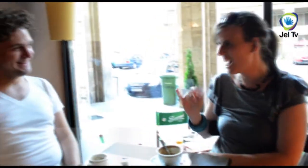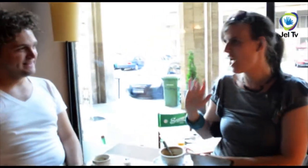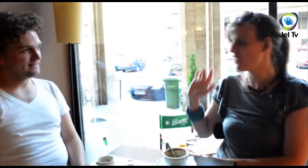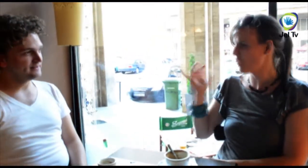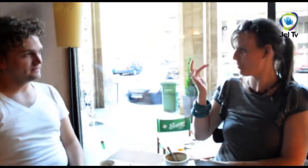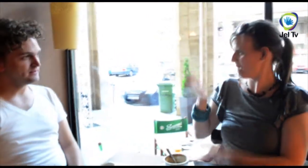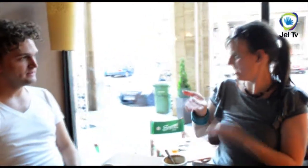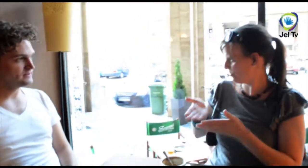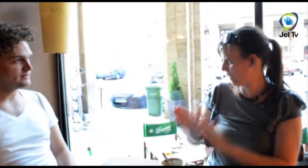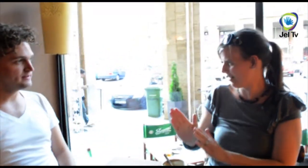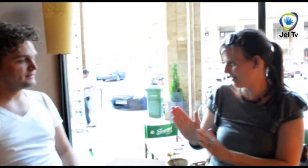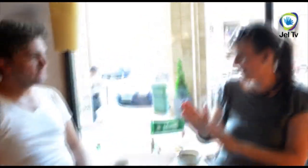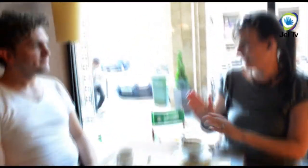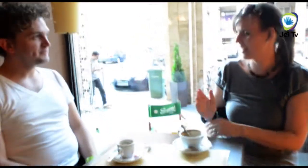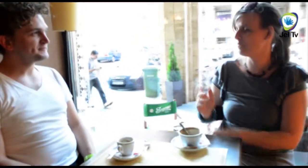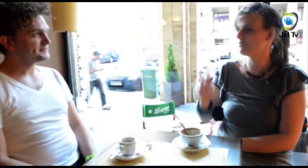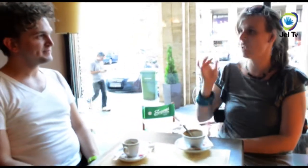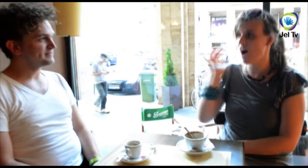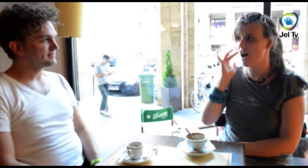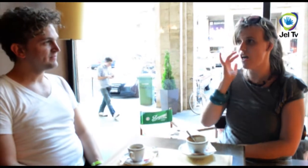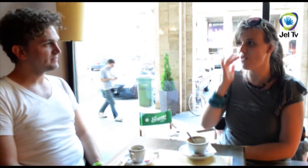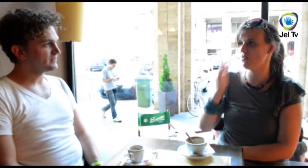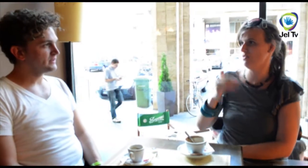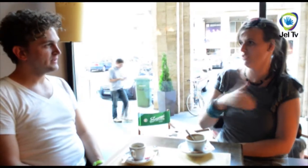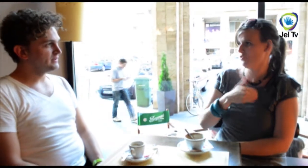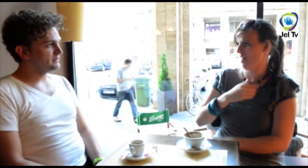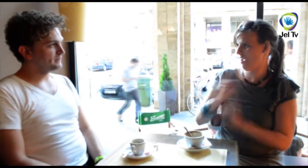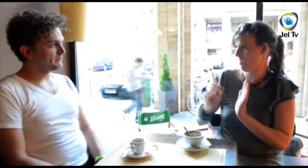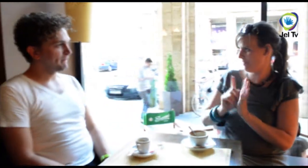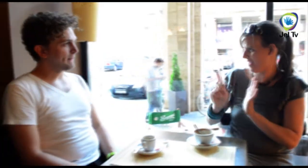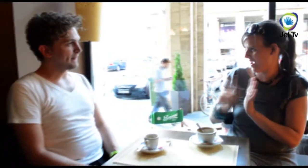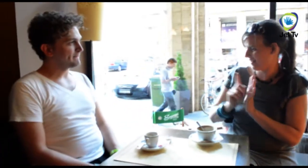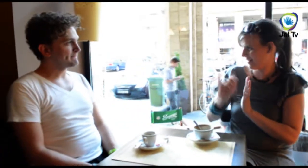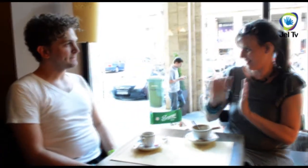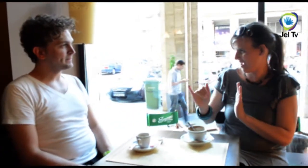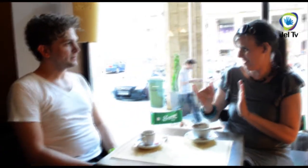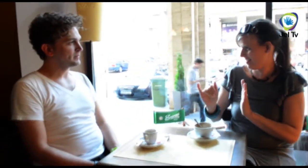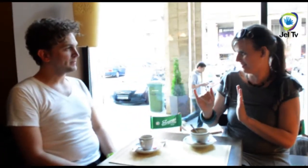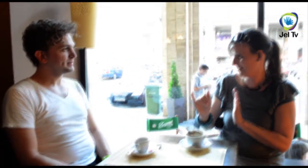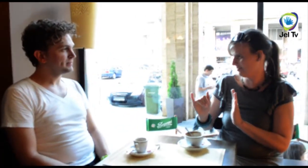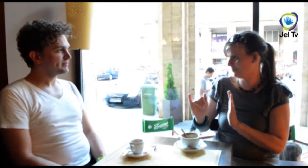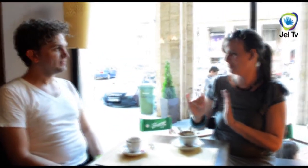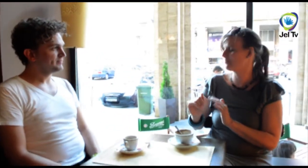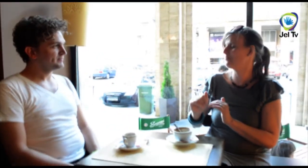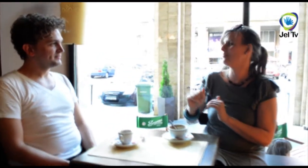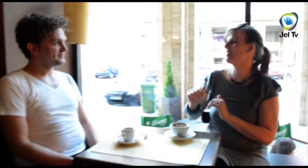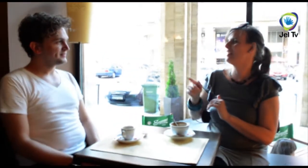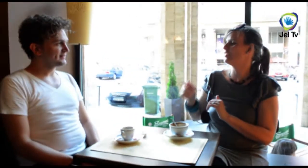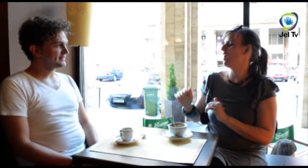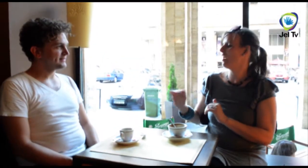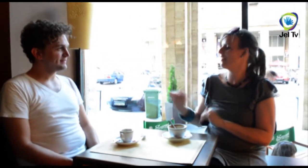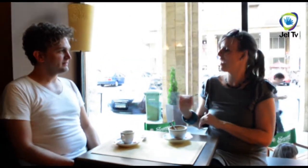Igaz, Győrben születtél, és halló iskolában jártál?